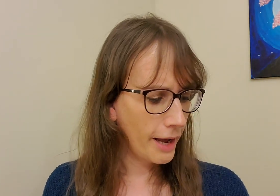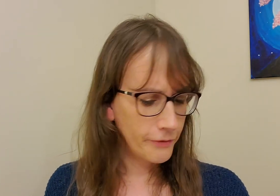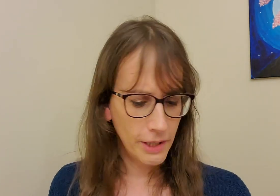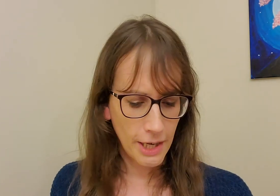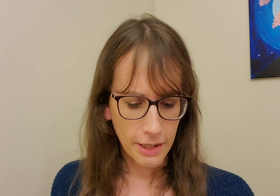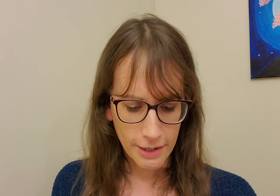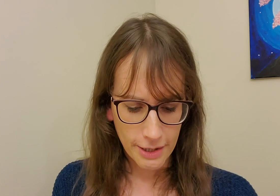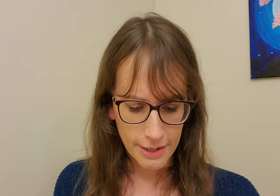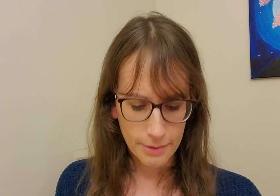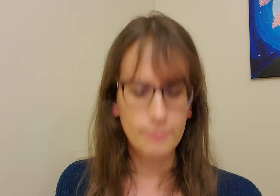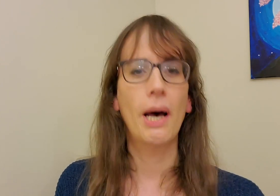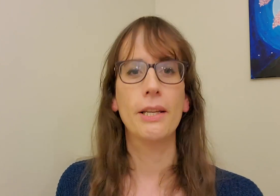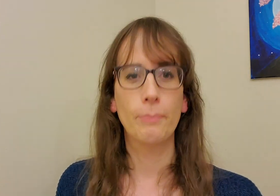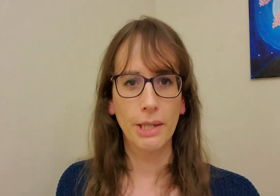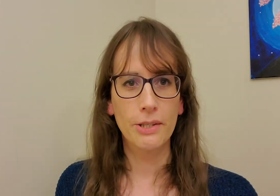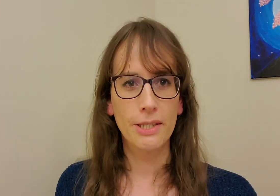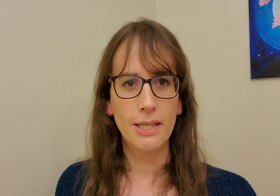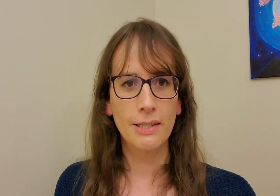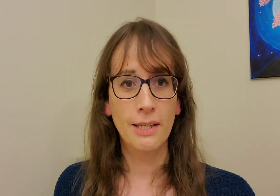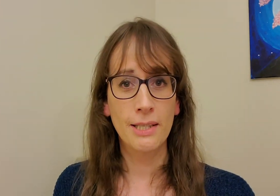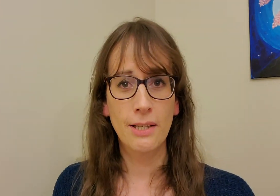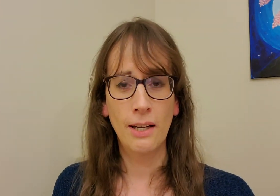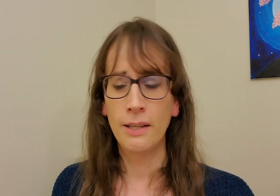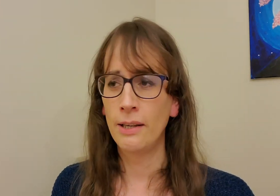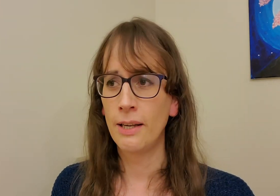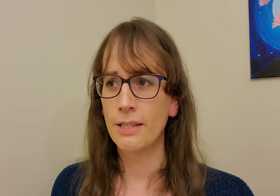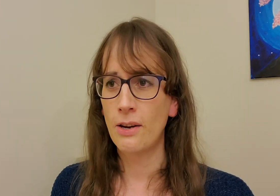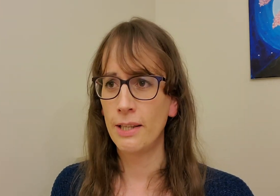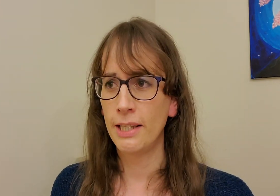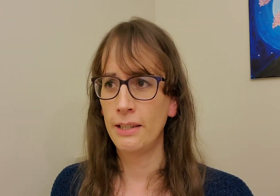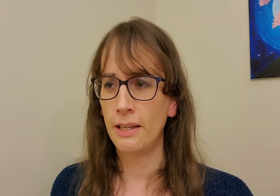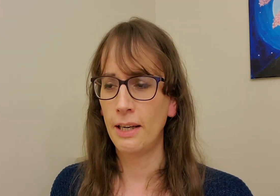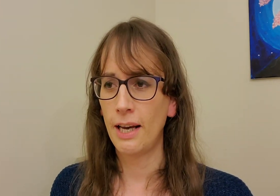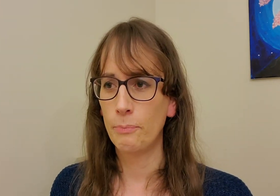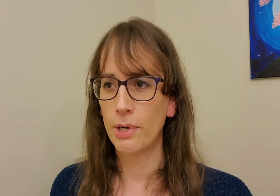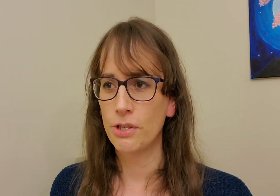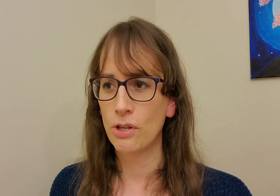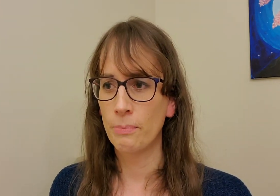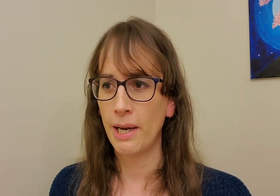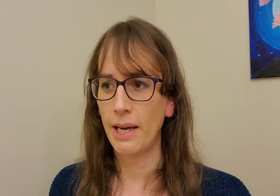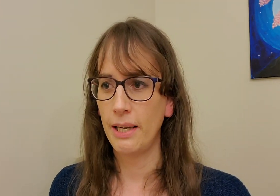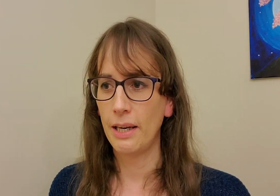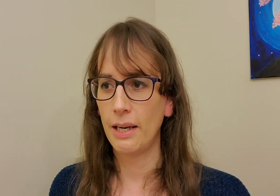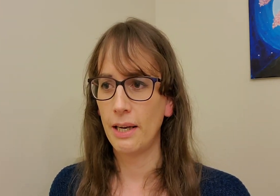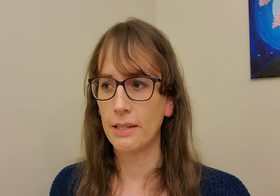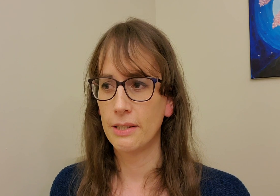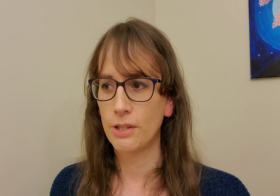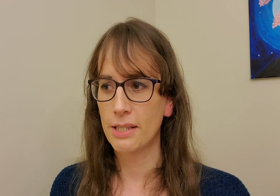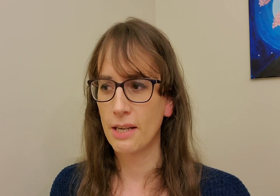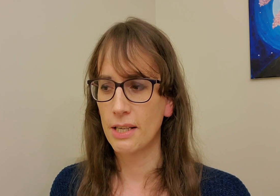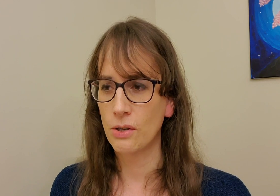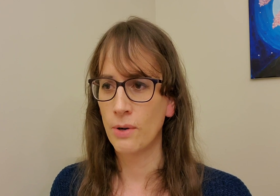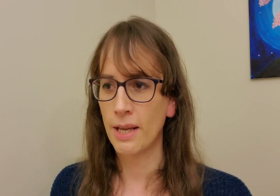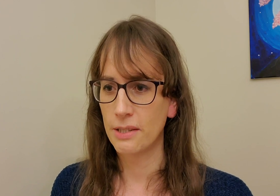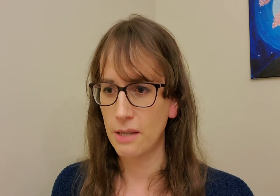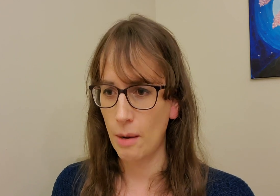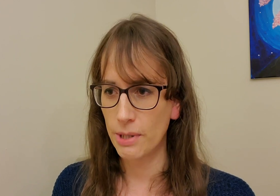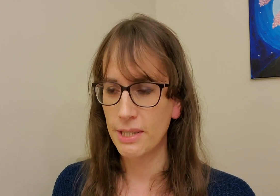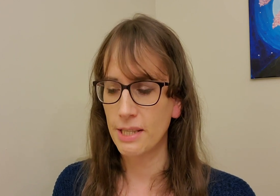Siento que esta temporada de cápsulas políticas nos ha agotado a todos. Aseguro que mi testosterona se ha duplicado